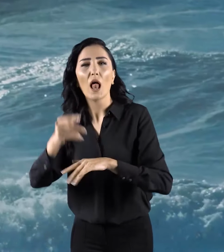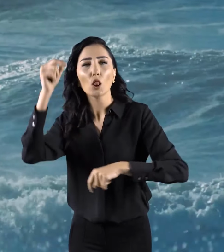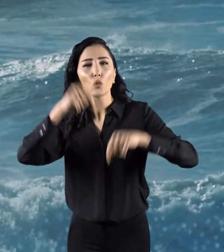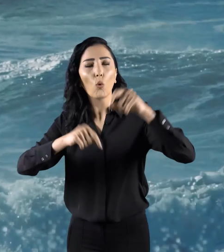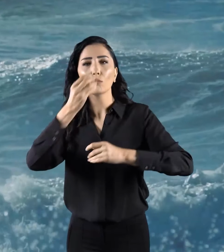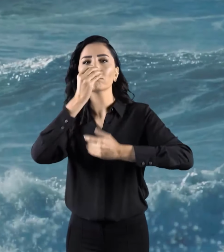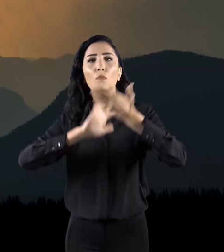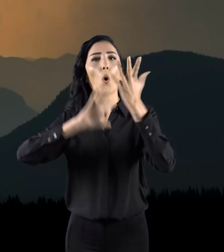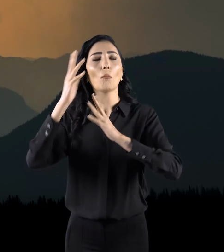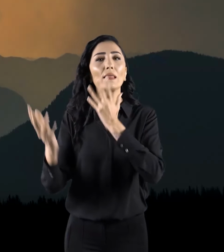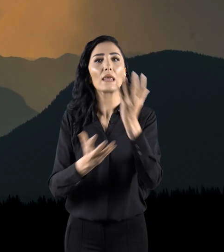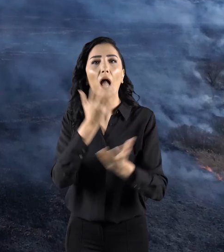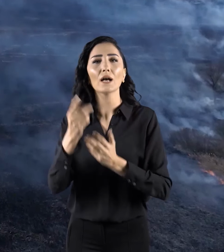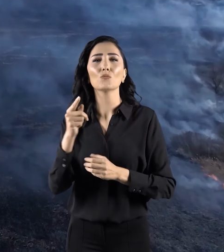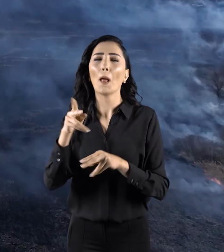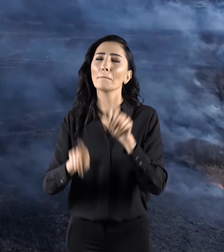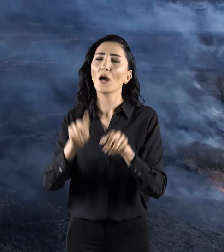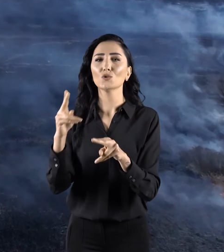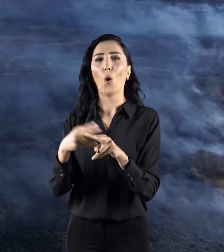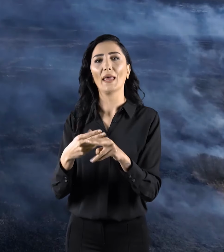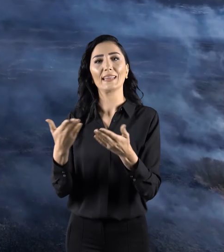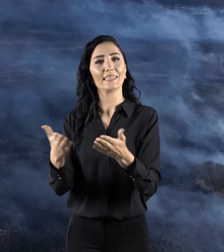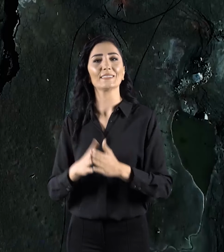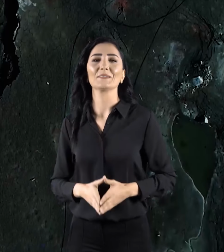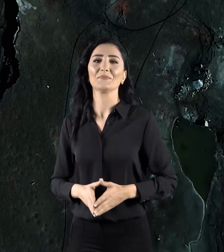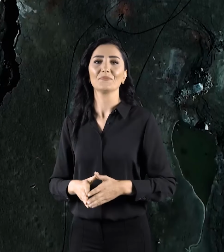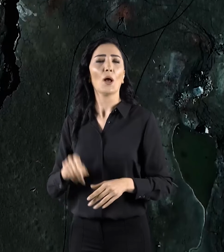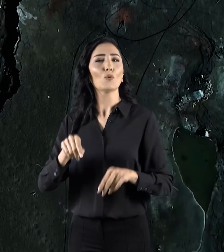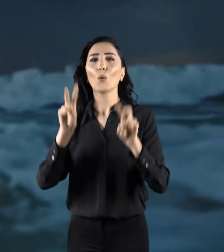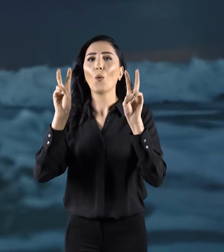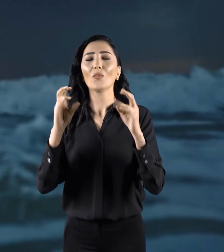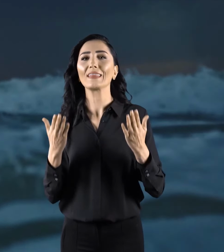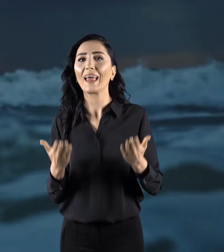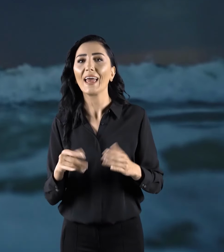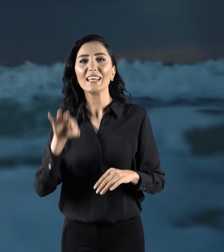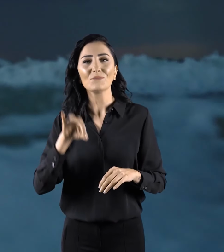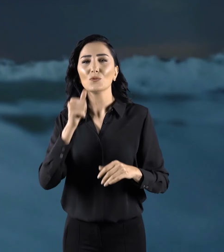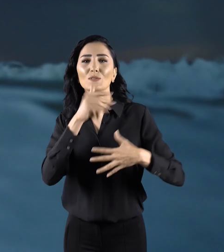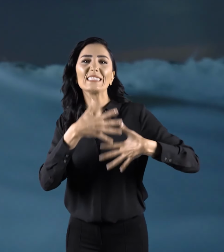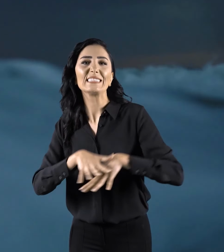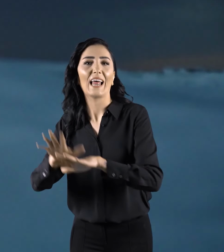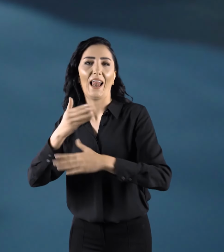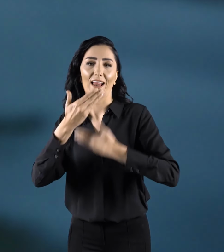Sel, dolu, orman yangınları bunlardan yalnızca bazılarıdır. Bugünkü konumuz,